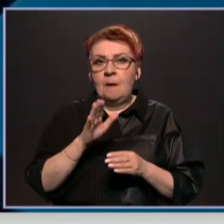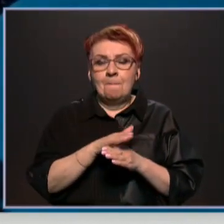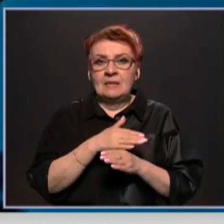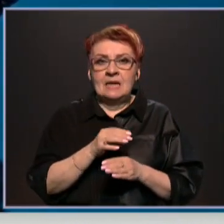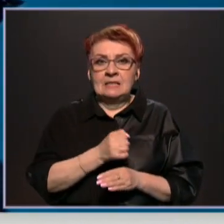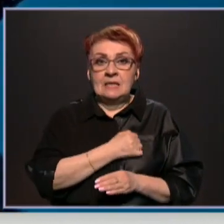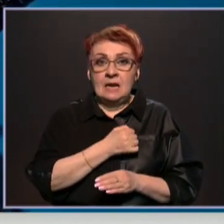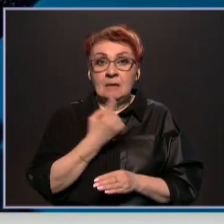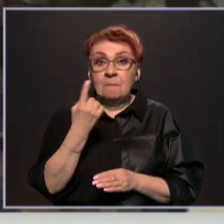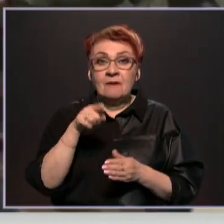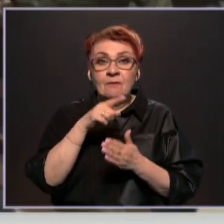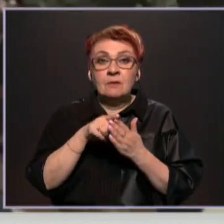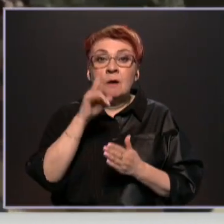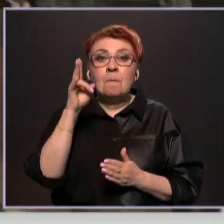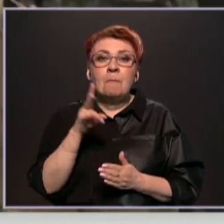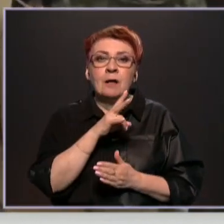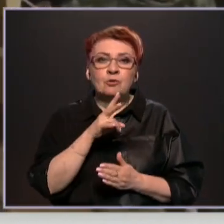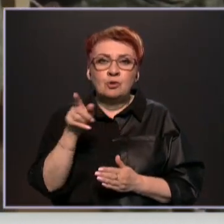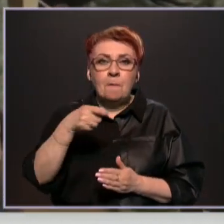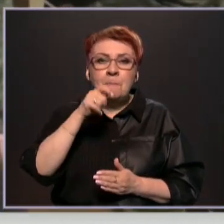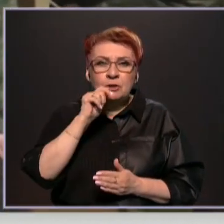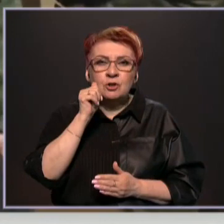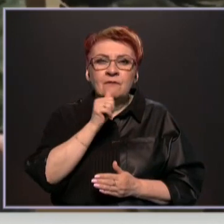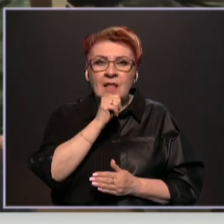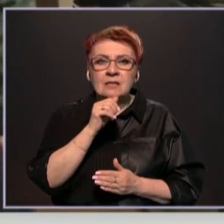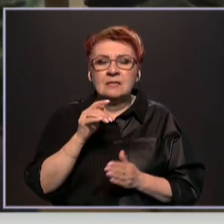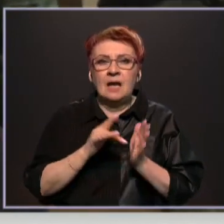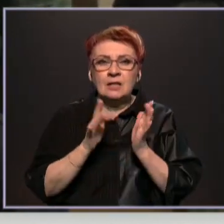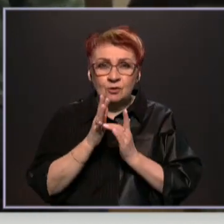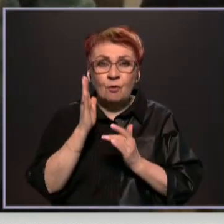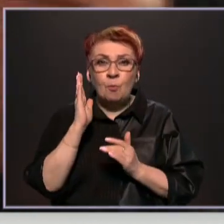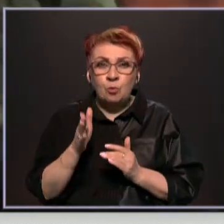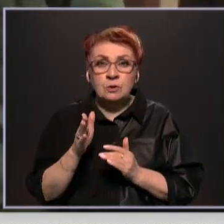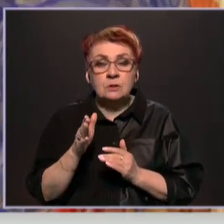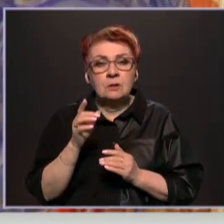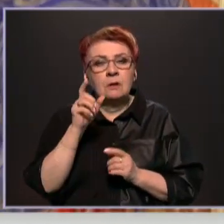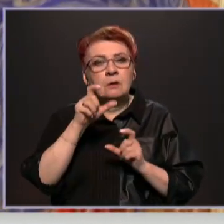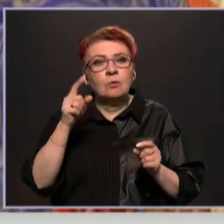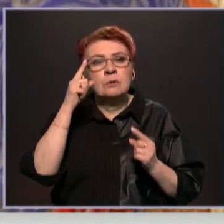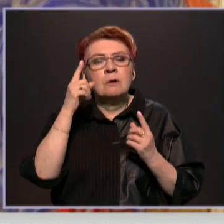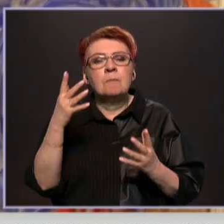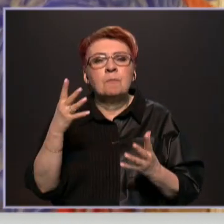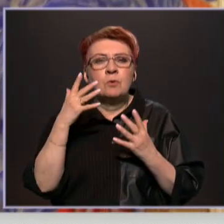вопрос который был батюшка причащать будете а люди поняли реальность чем в чем где они находятся